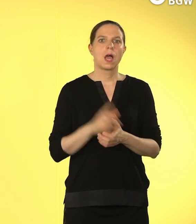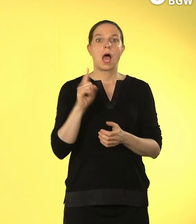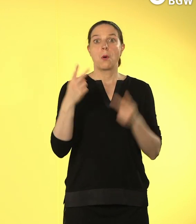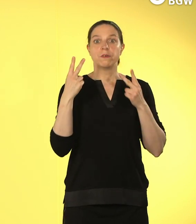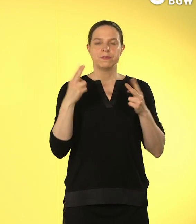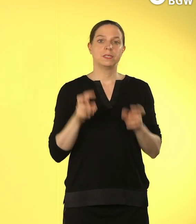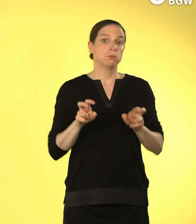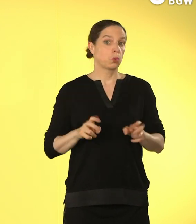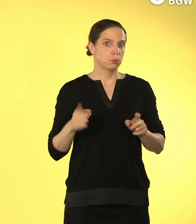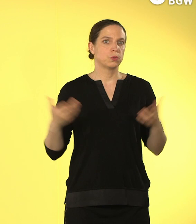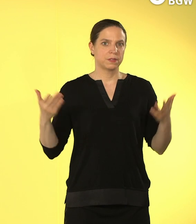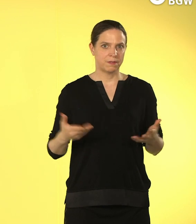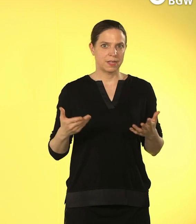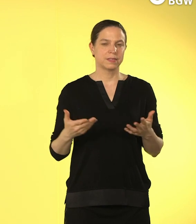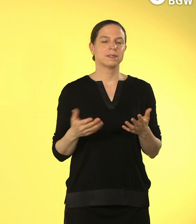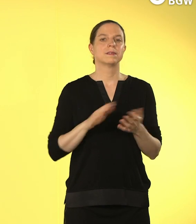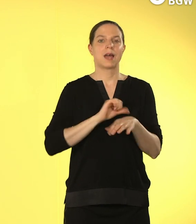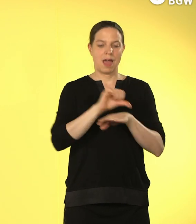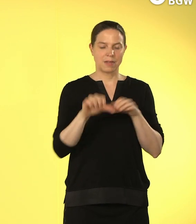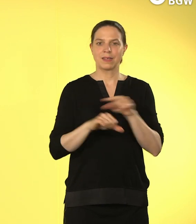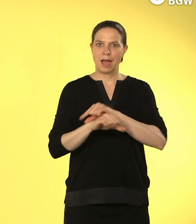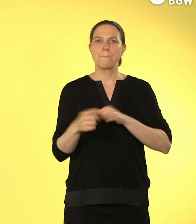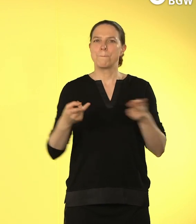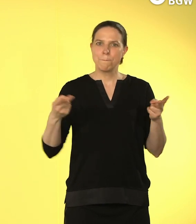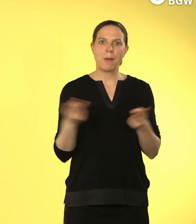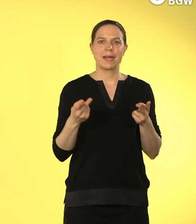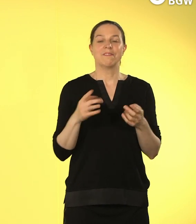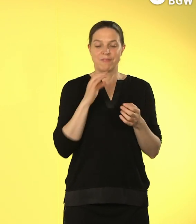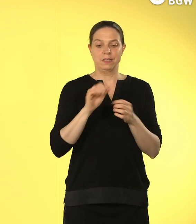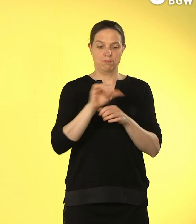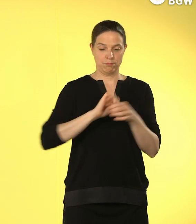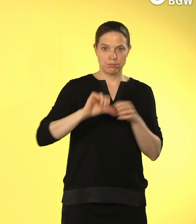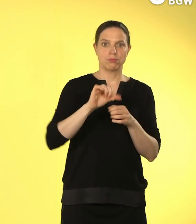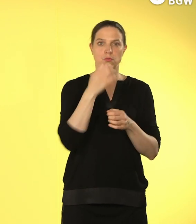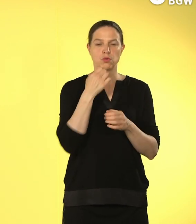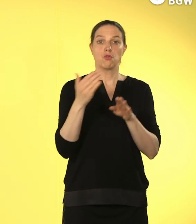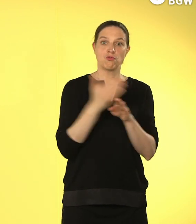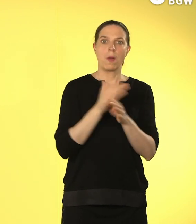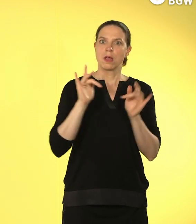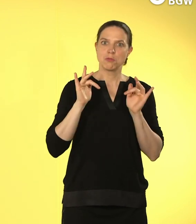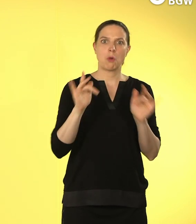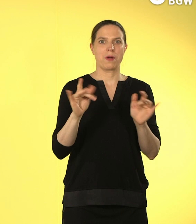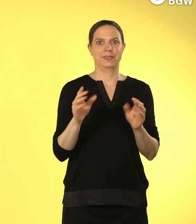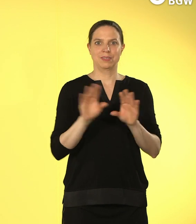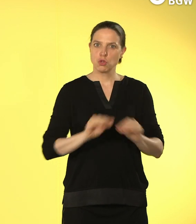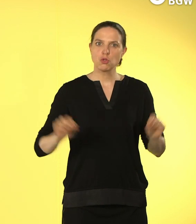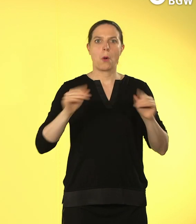dass die Hände trocken sind bei der Händedesinfektion. Dass die nicht feucht sind, damit es nicht zum Verdünnungseffekt kommt.